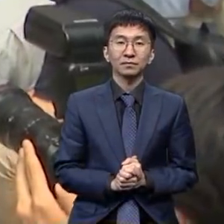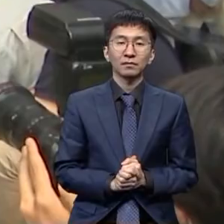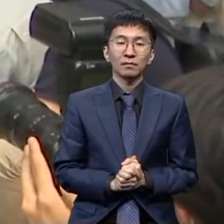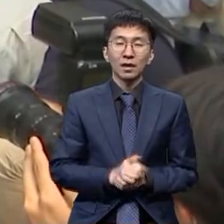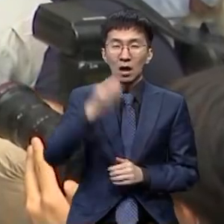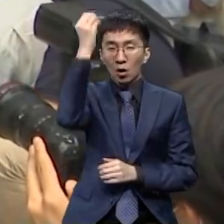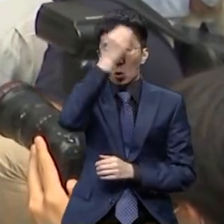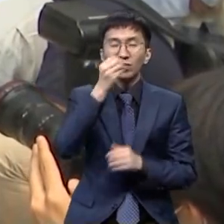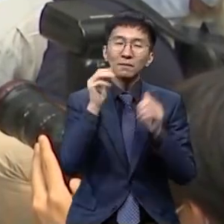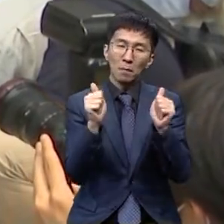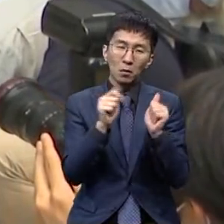즉각 항소하겠다고도 밝혔습니다.